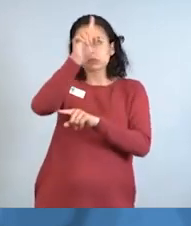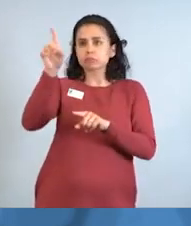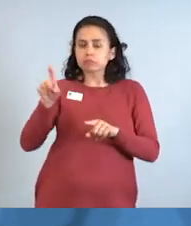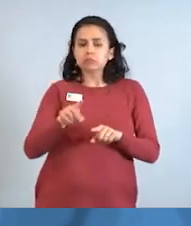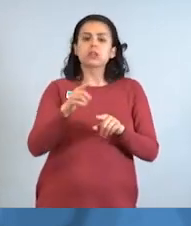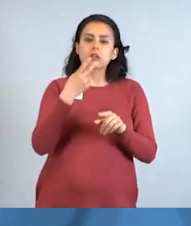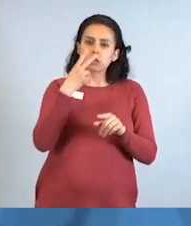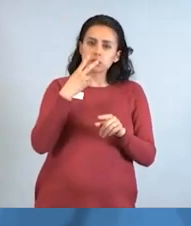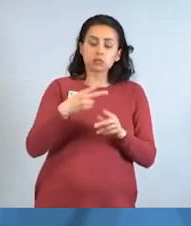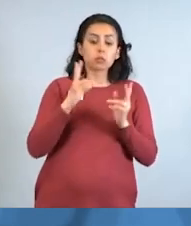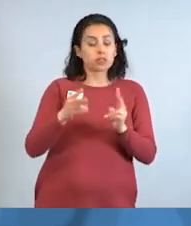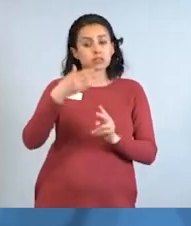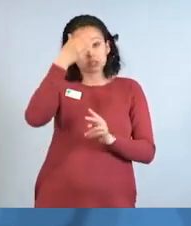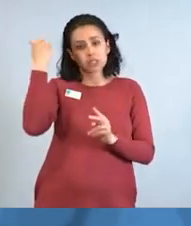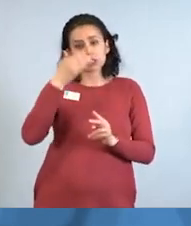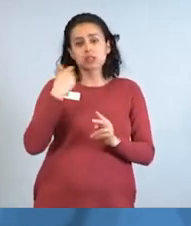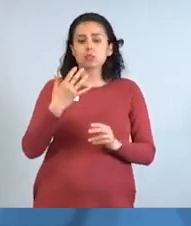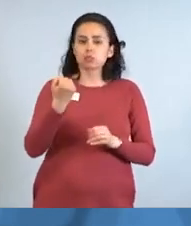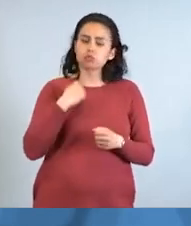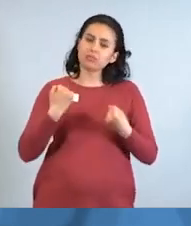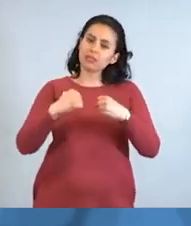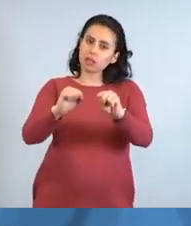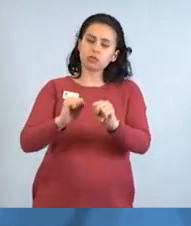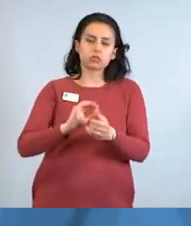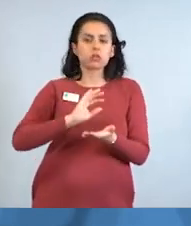että kesälläkin pystytään antamaan tehosteannokset.